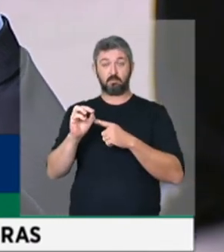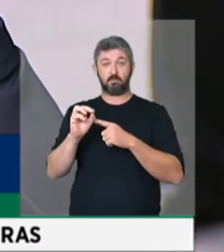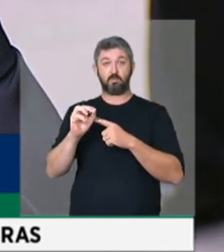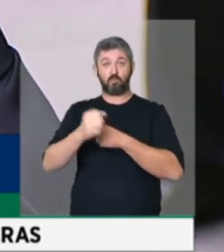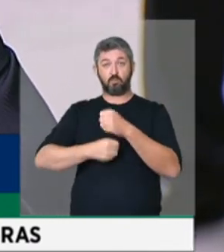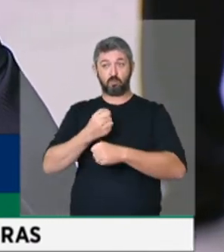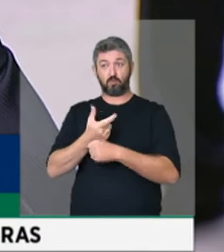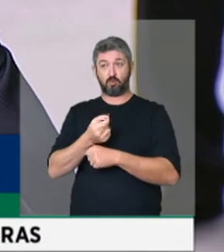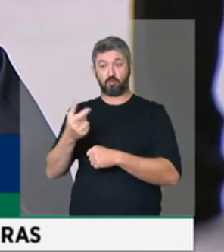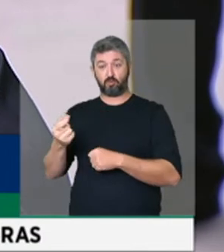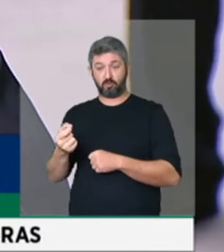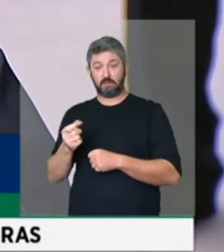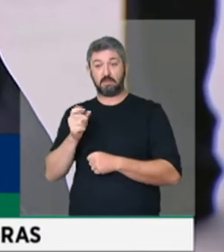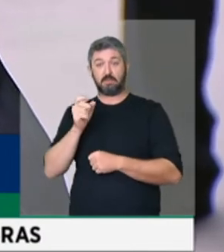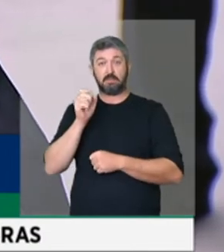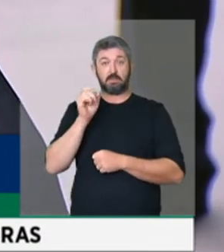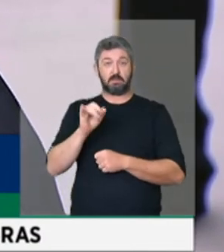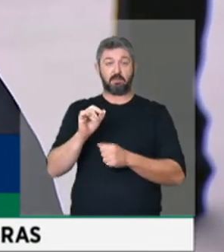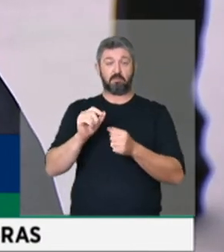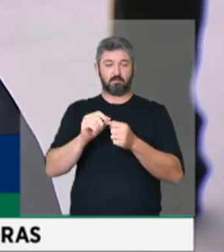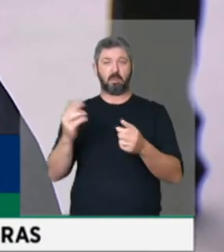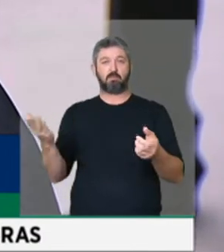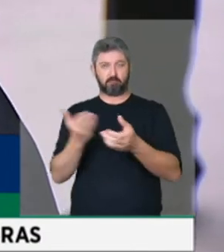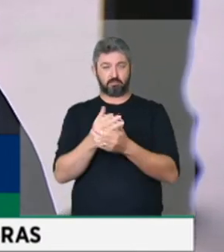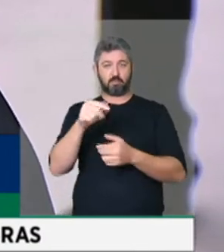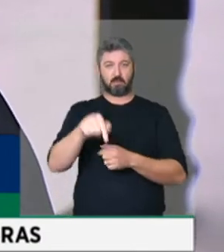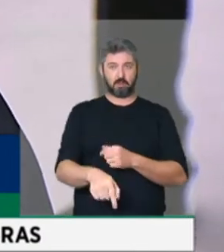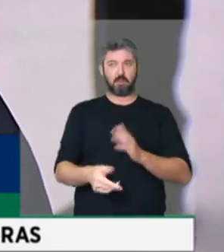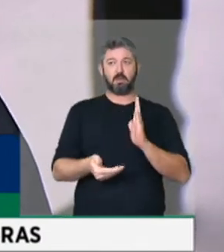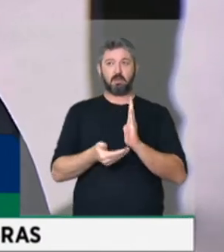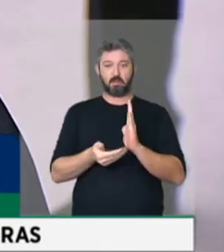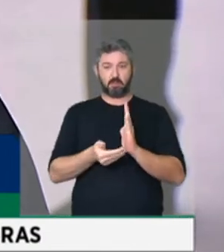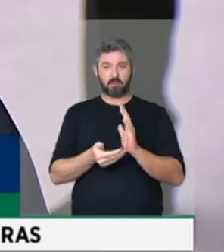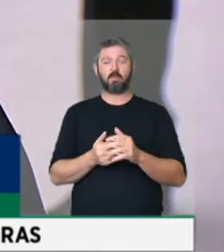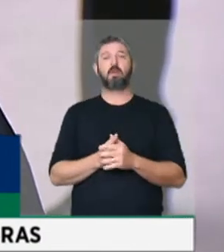NESTE DIA 31 DE MARÇO DE 20, EM CASO APLICADO ATO CONJUNTO DAS MESAS DA CÂMARA DOS DEPUTADOS E SENADO FEDERAL